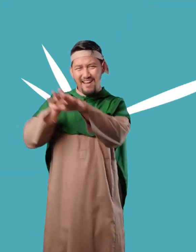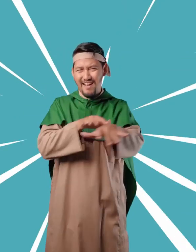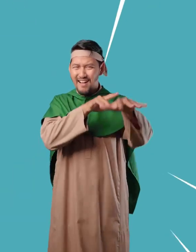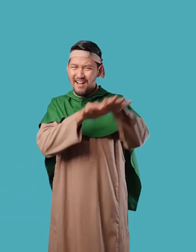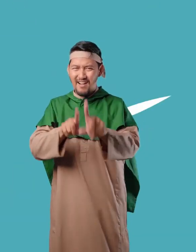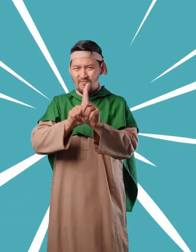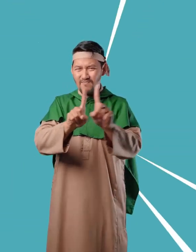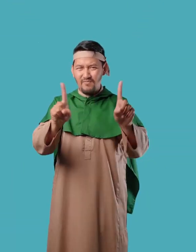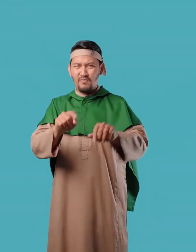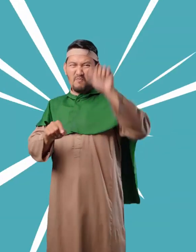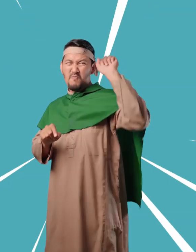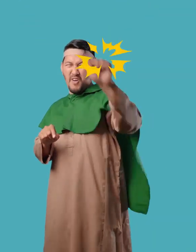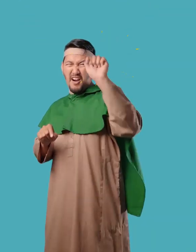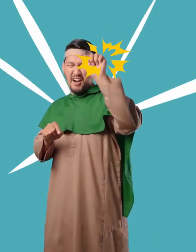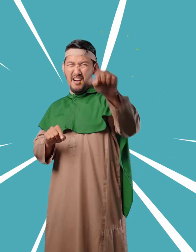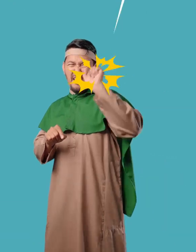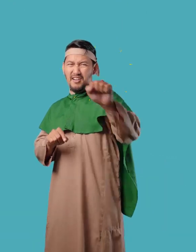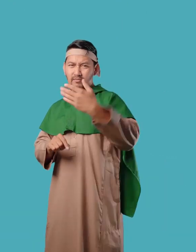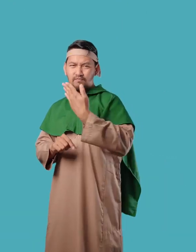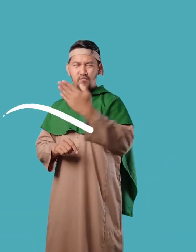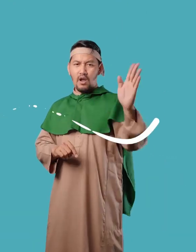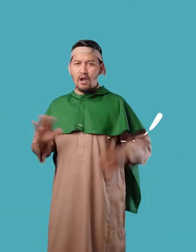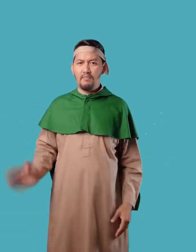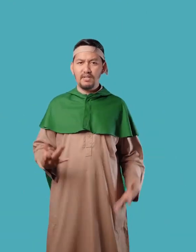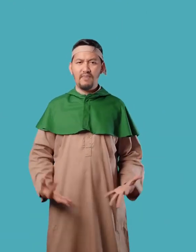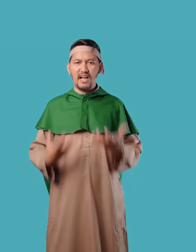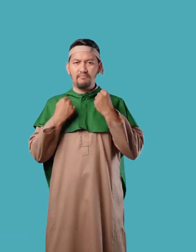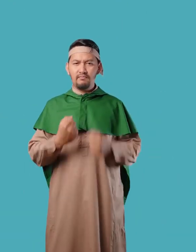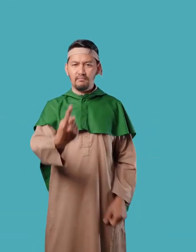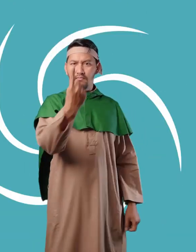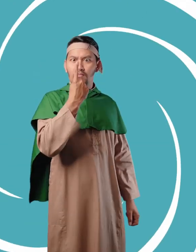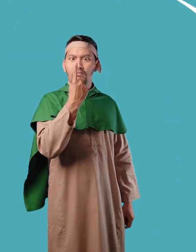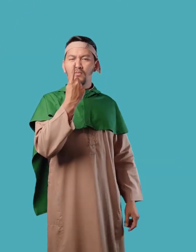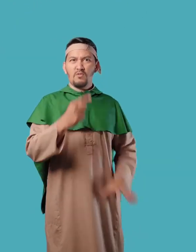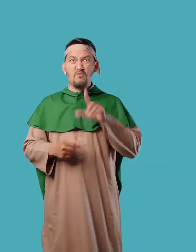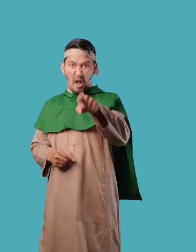Mereka mencurigai Nabi Ibrahim yang menghancurkan berhala Lalu mereka datang ke rumahnya